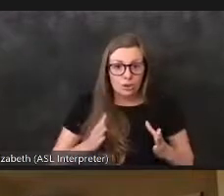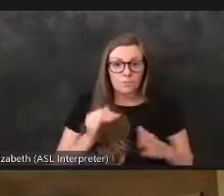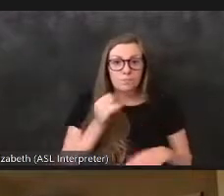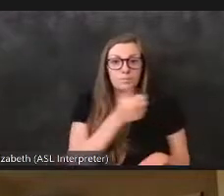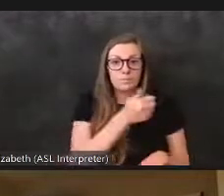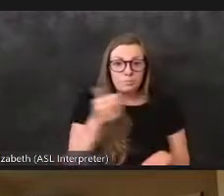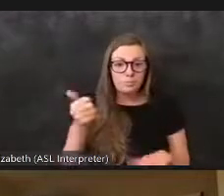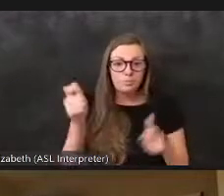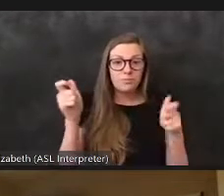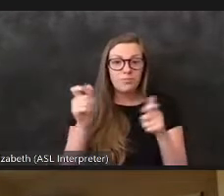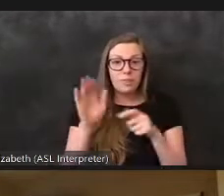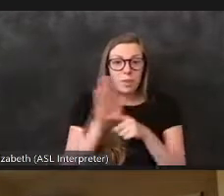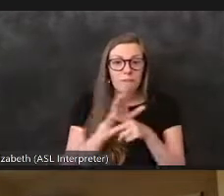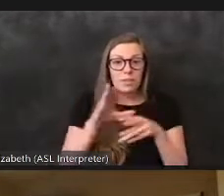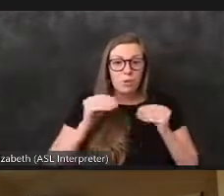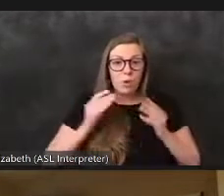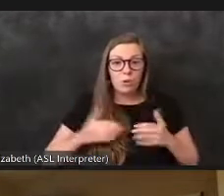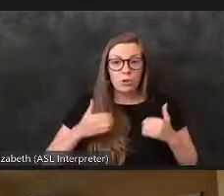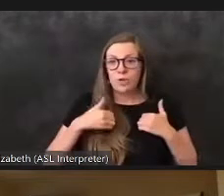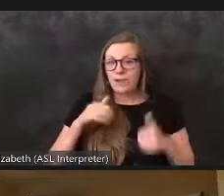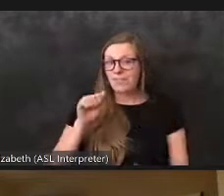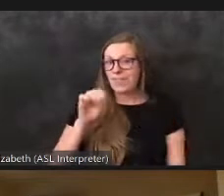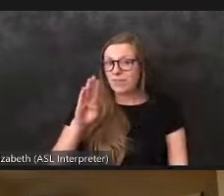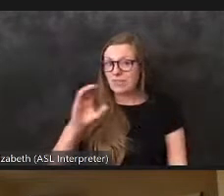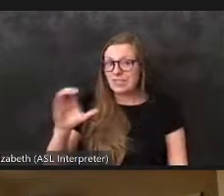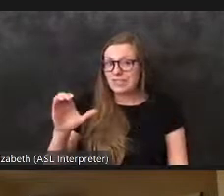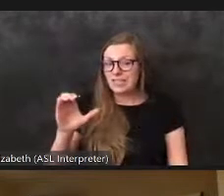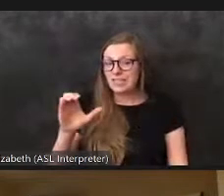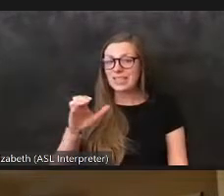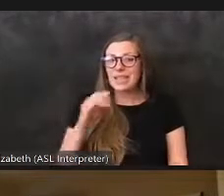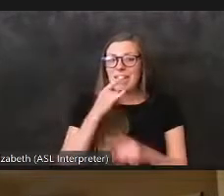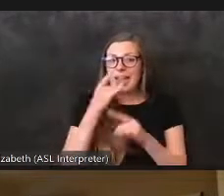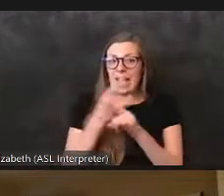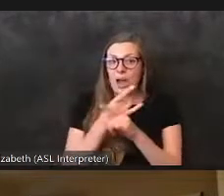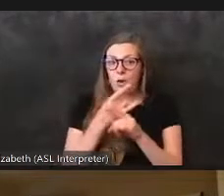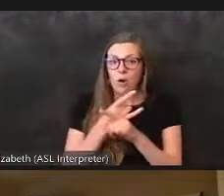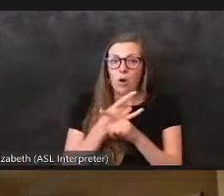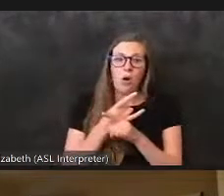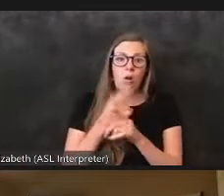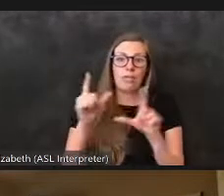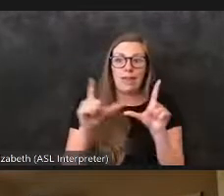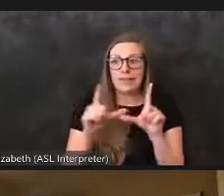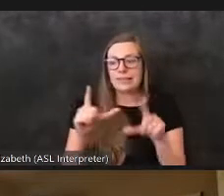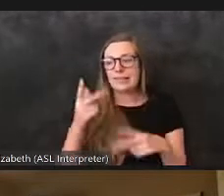Adicion sin duda es un dueño de un pequeño negocio, una una licencia de una